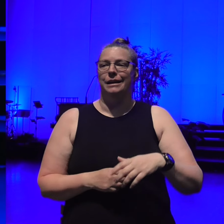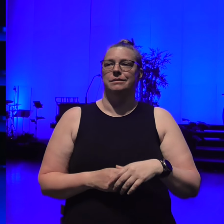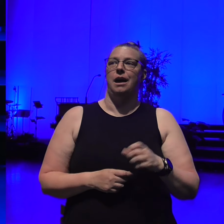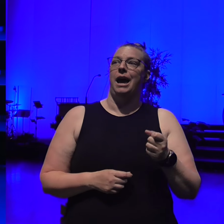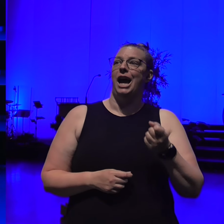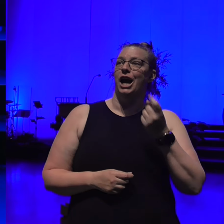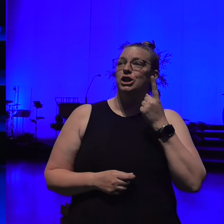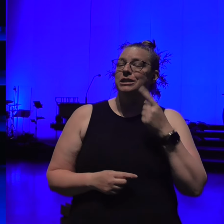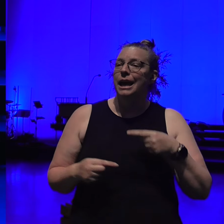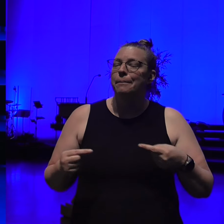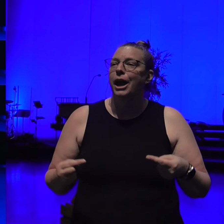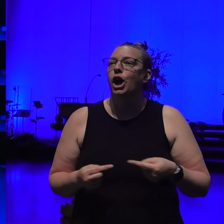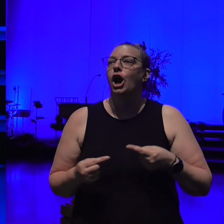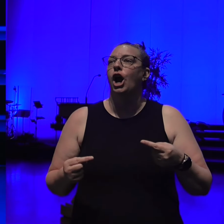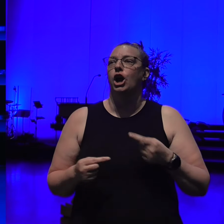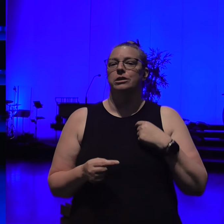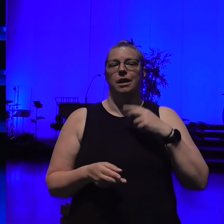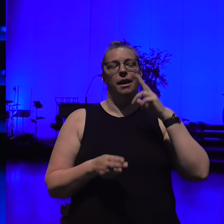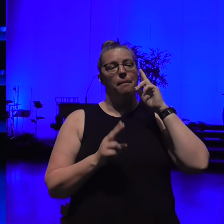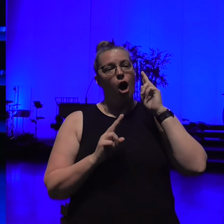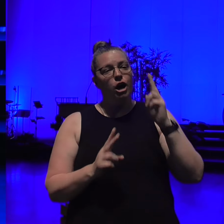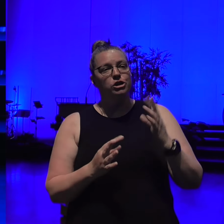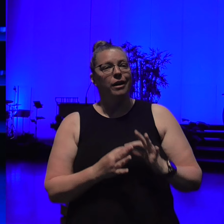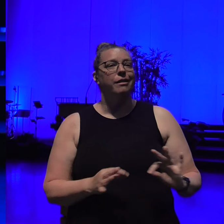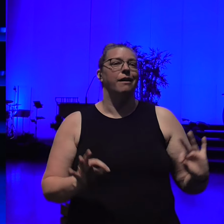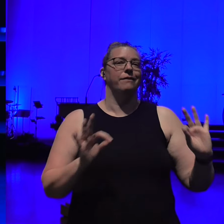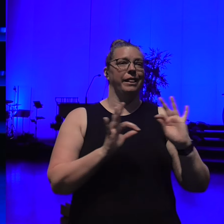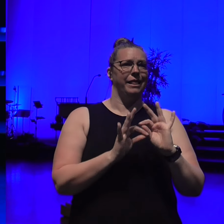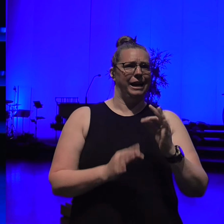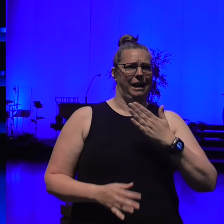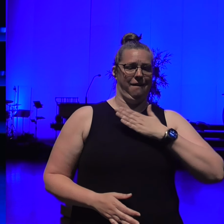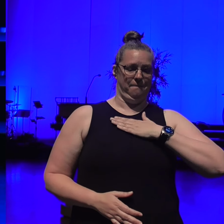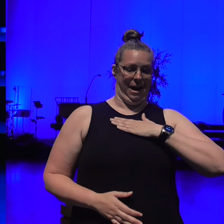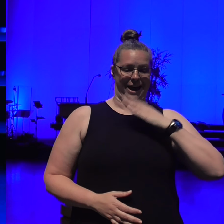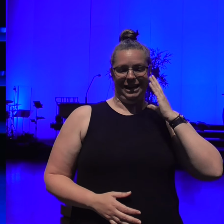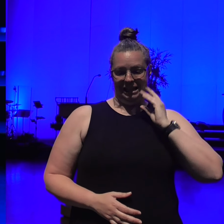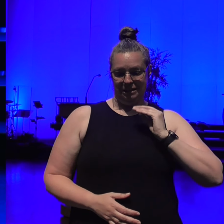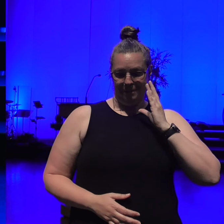tus heridas, si puedes honrar la validez de tu propia experiencia y estar dispuesto a